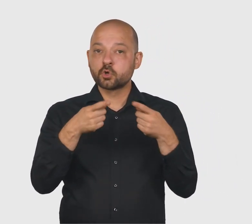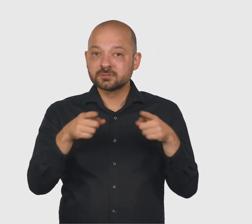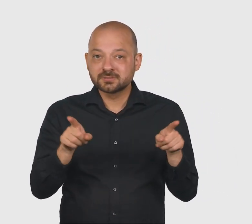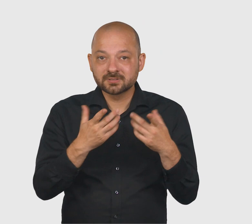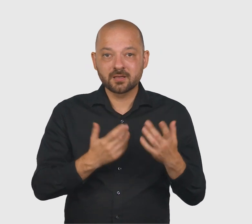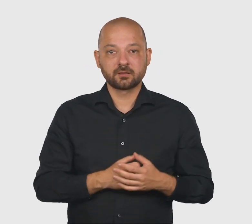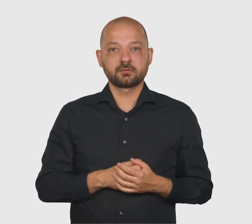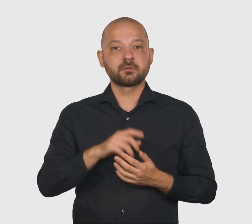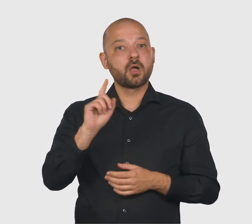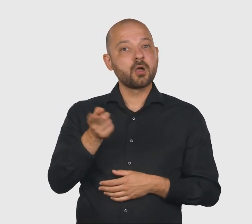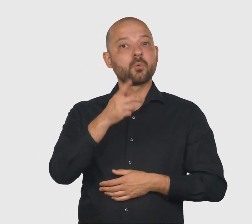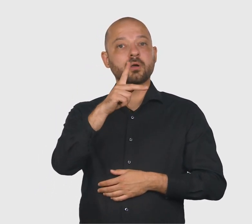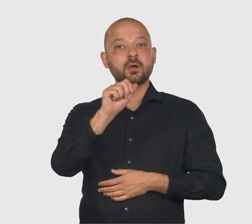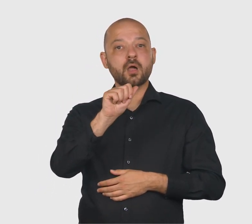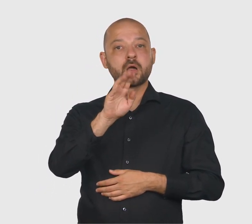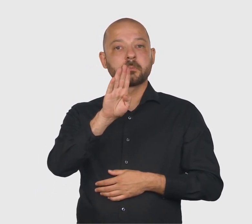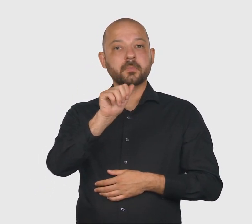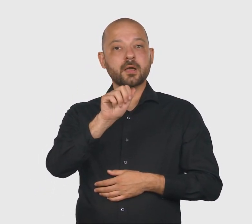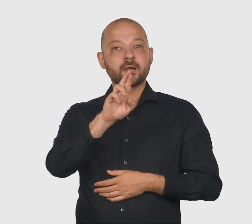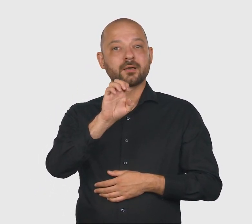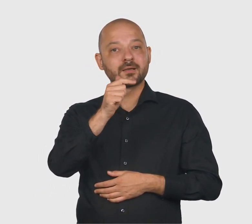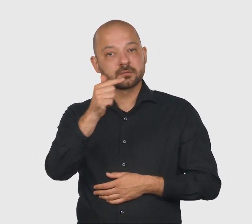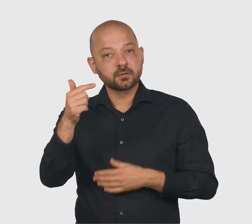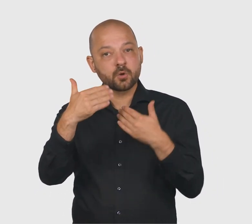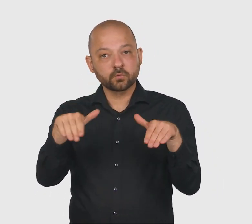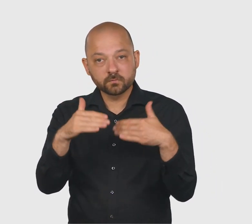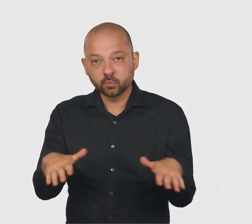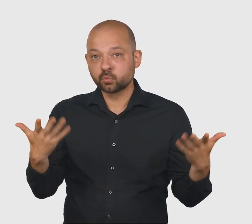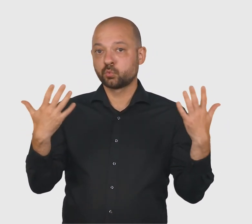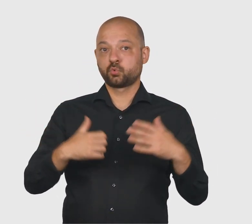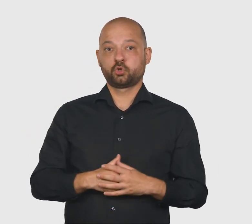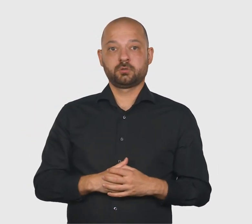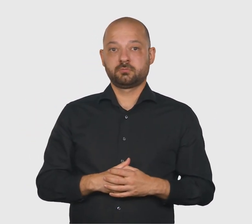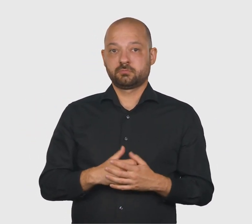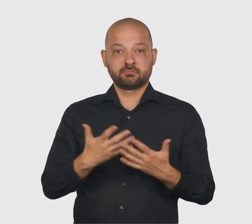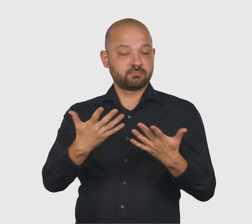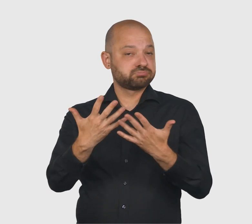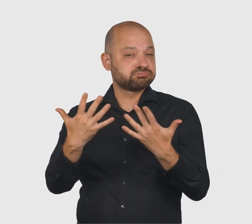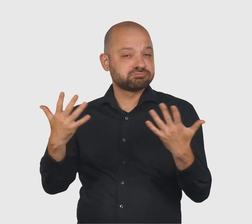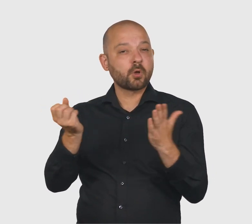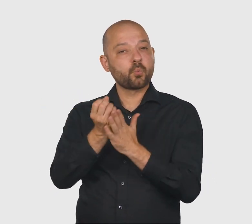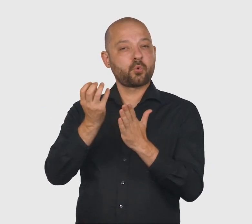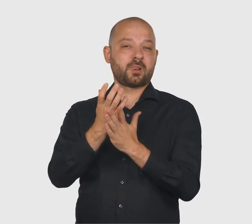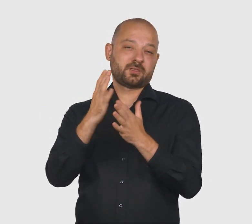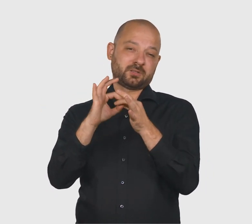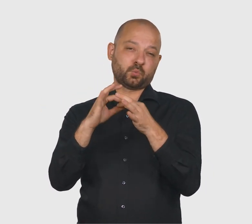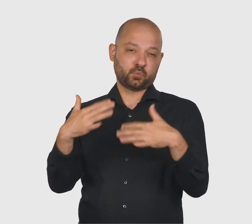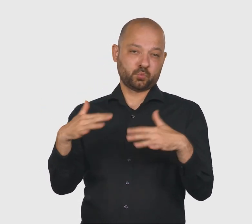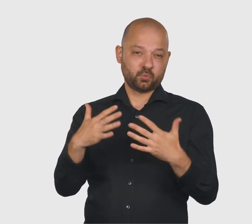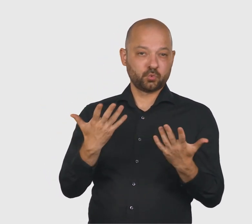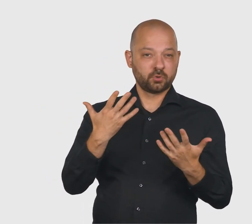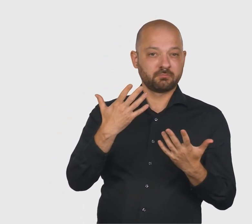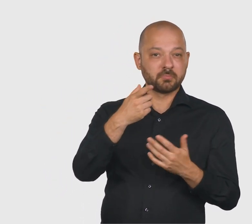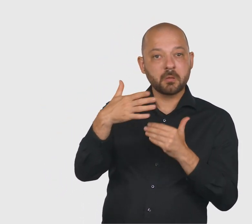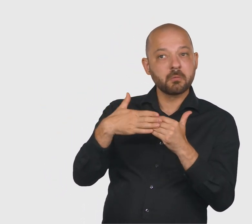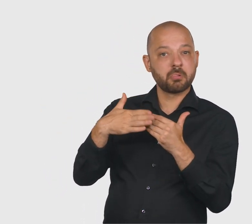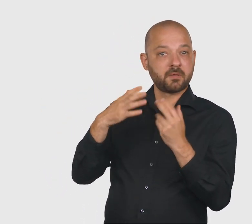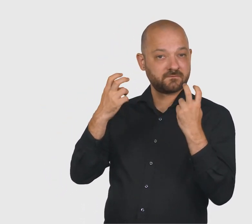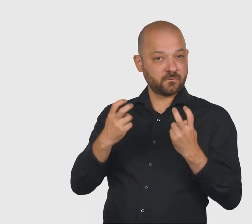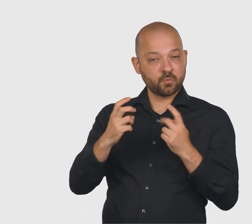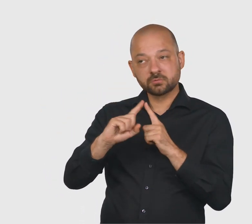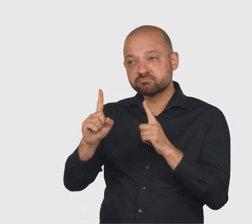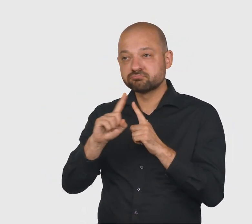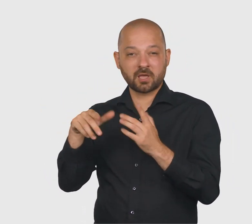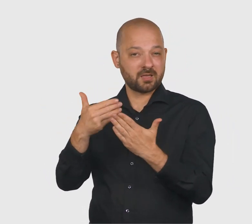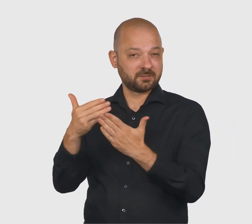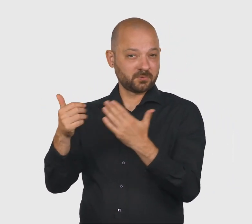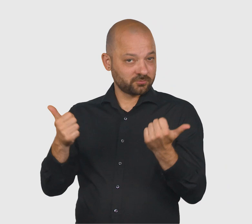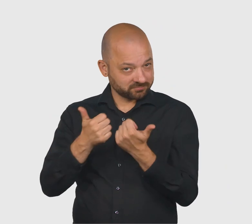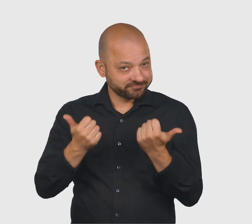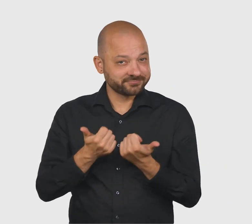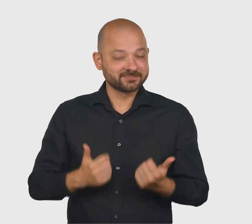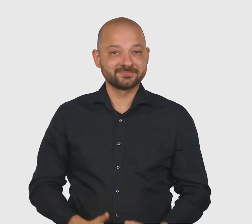Konzerten oder Kabarettaufführungen bieten wohnortnahe Kulturerlebnisse.